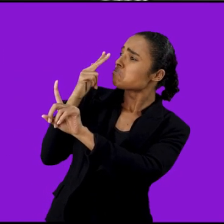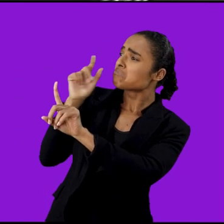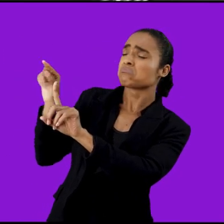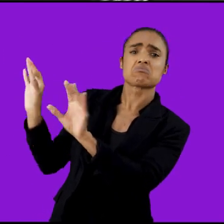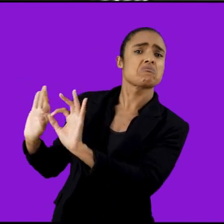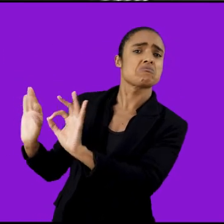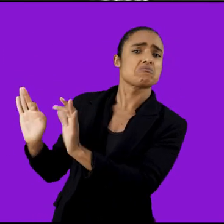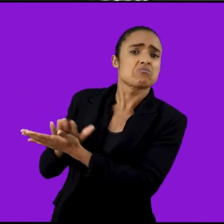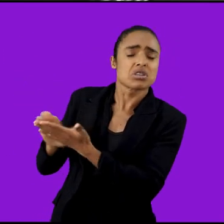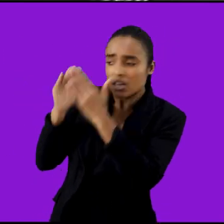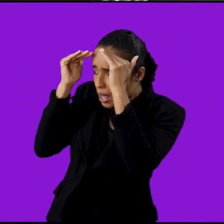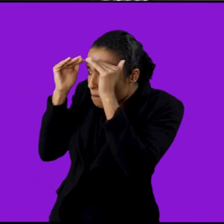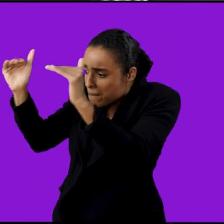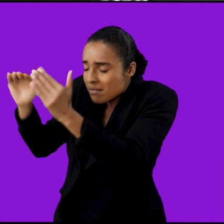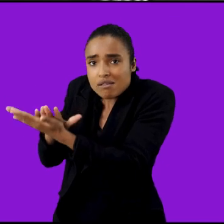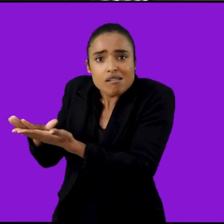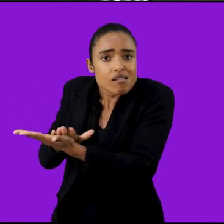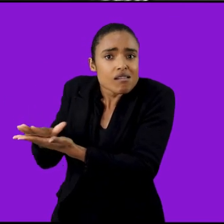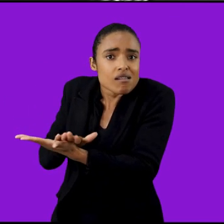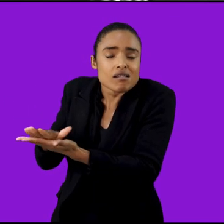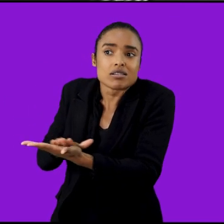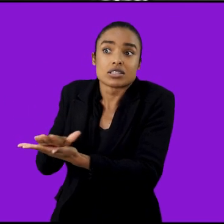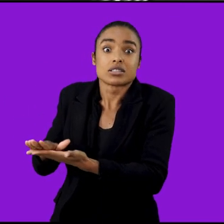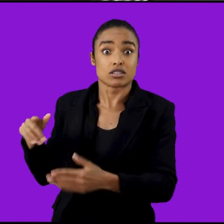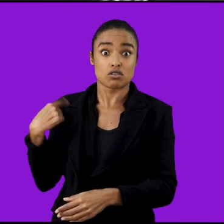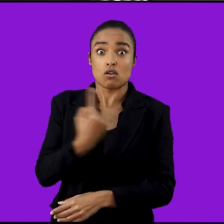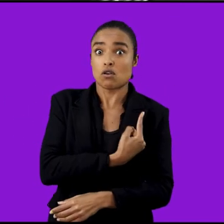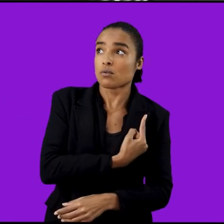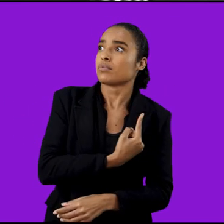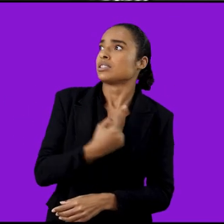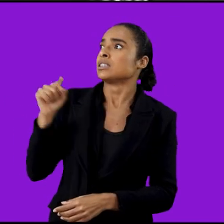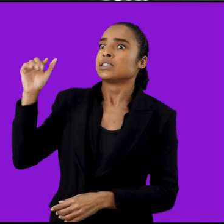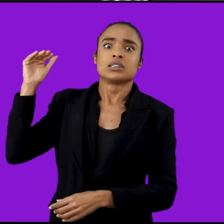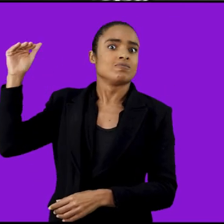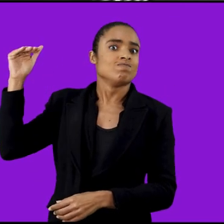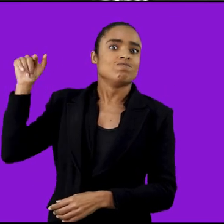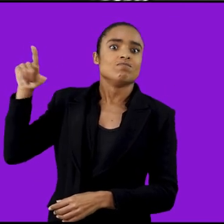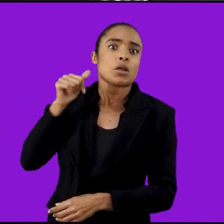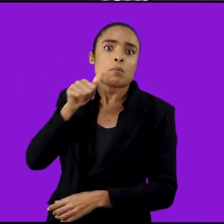nas costas dessa pessoa porque ela tá numa posição chave sem o respeito necessário.